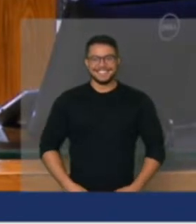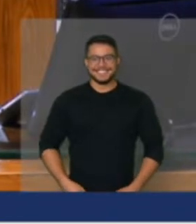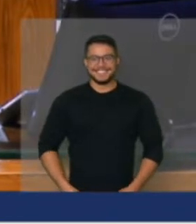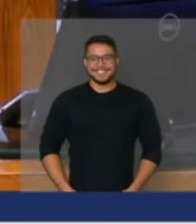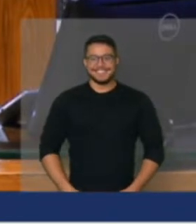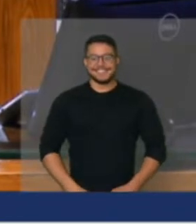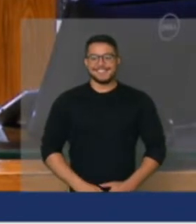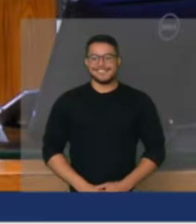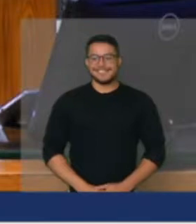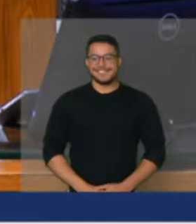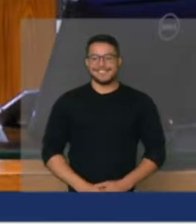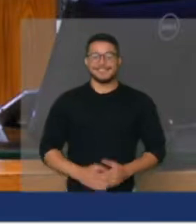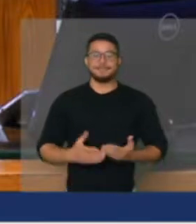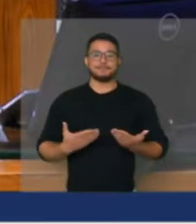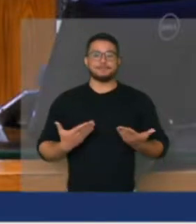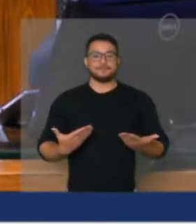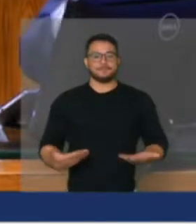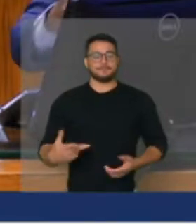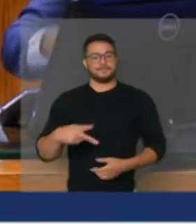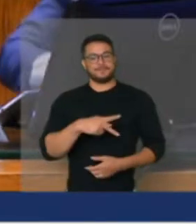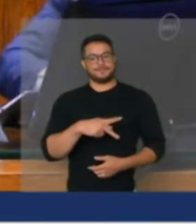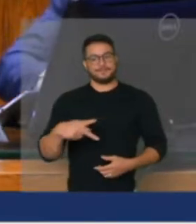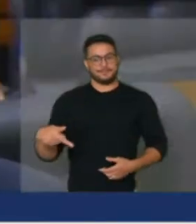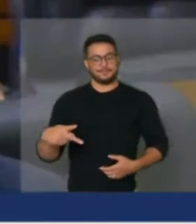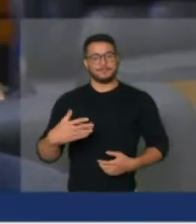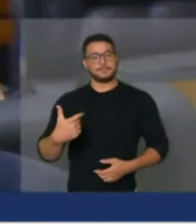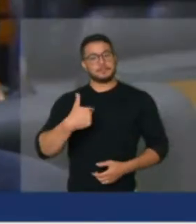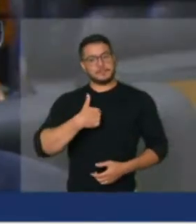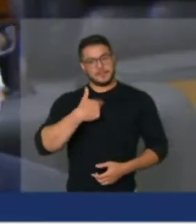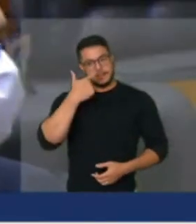DEPUTADO ALESSANDRO MOLON, UM DESTAQUE, APESAR DE SAIR DO ASSUNTO, ACHO QUE ESSE É O ASSUNTO MAIS IMPORTANTE DO